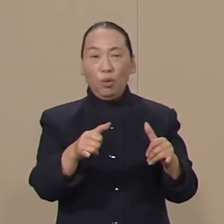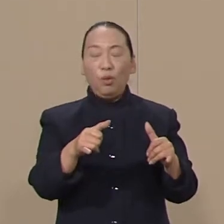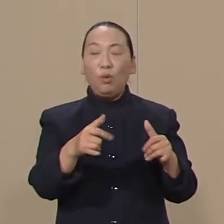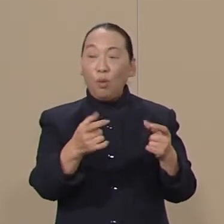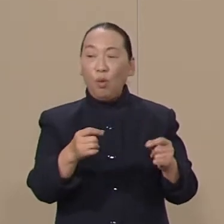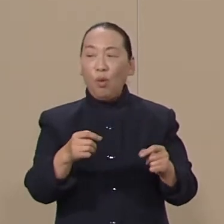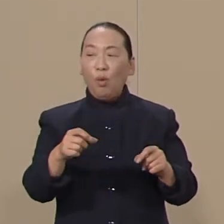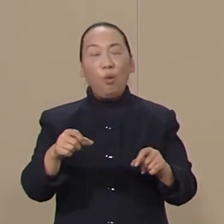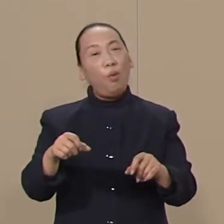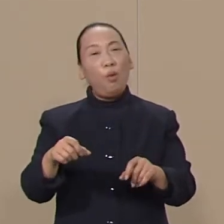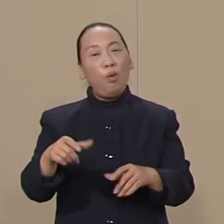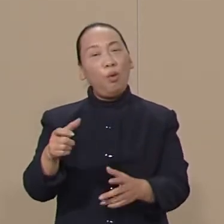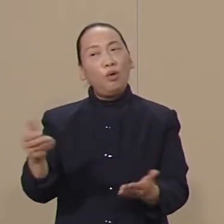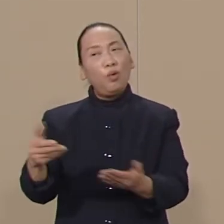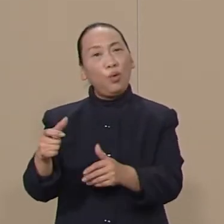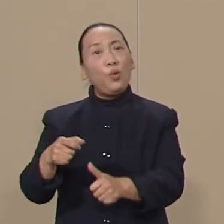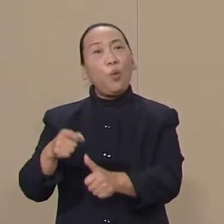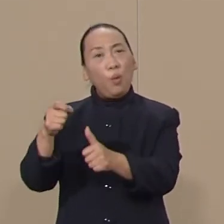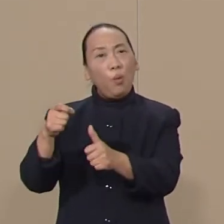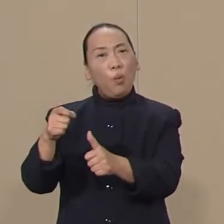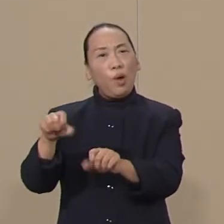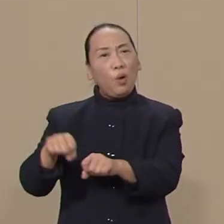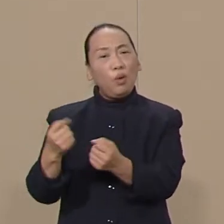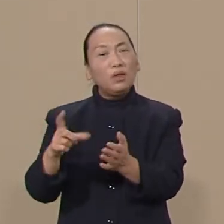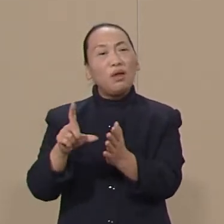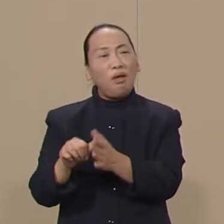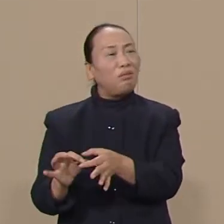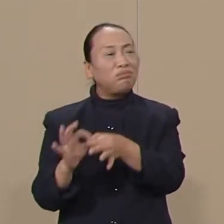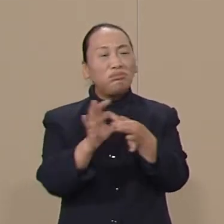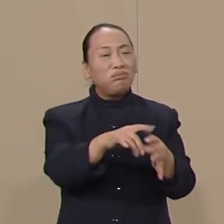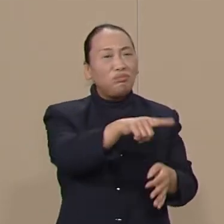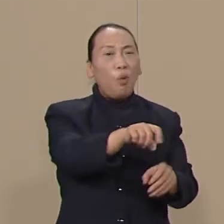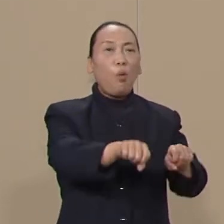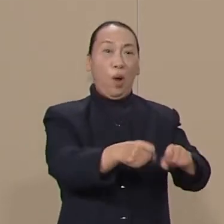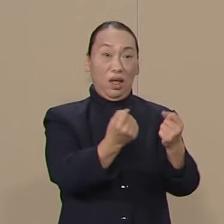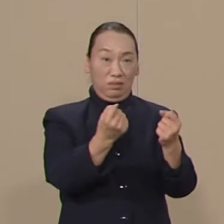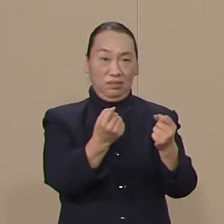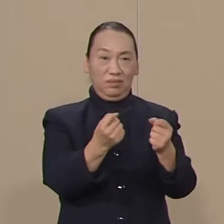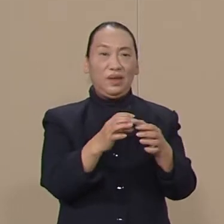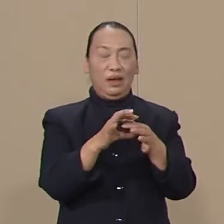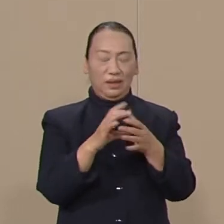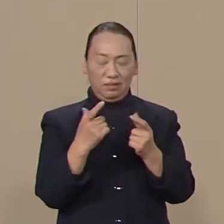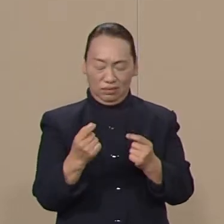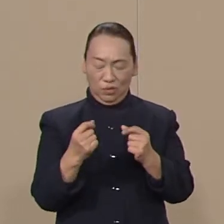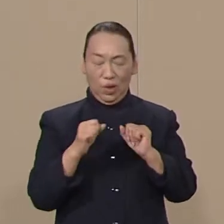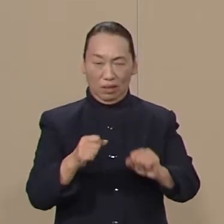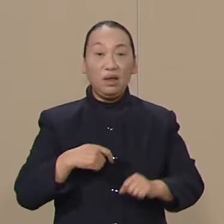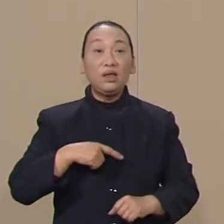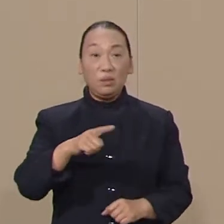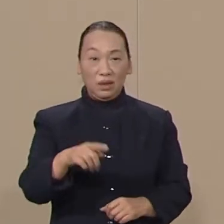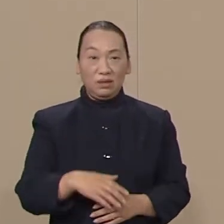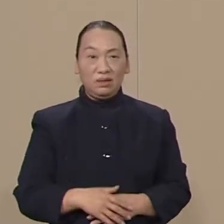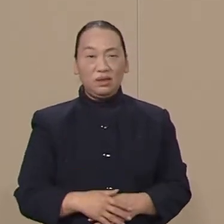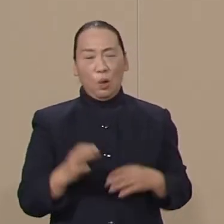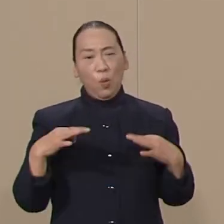雇用と社会保障の立て直しを しっかり実現をしてまいります で 富の不均衡なんですね 佐：ええそうそう